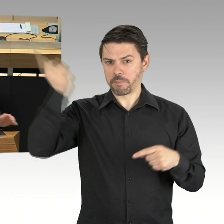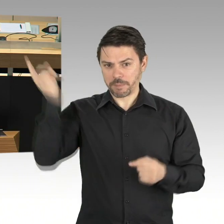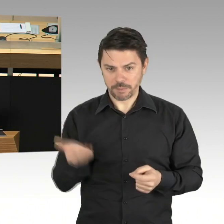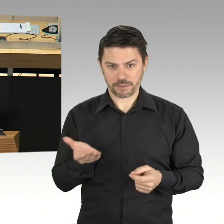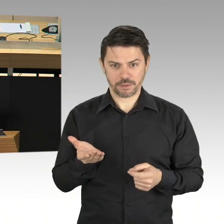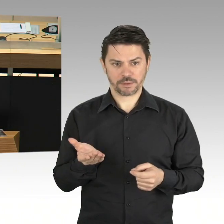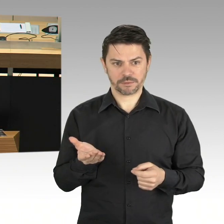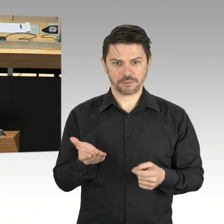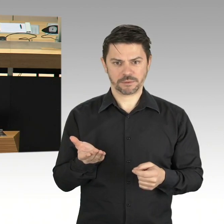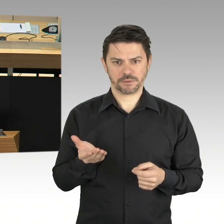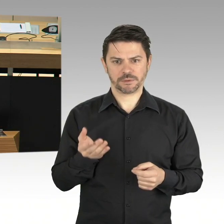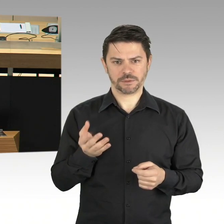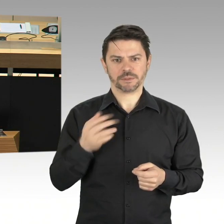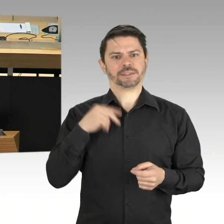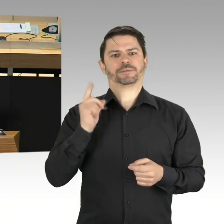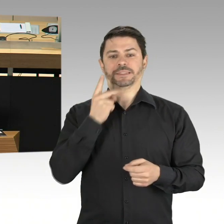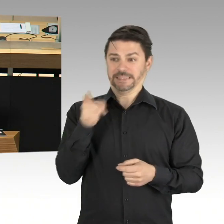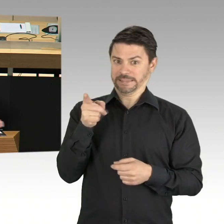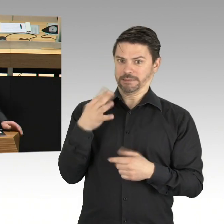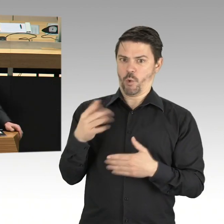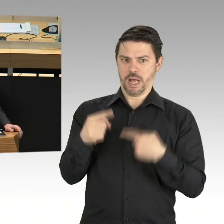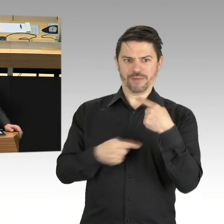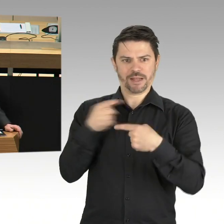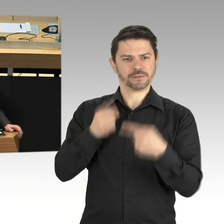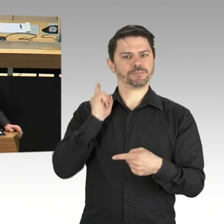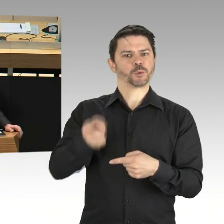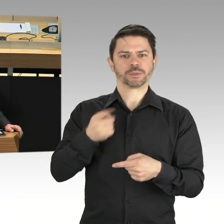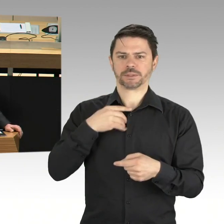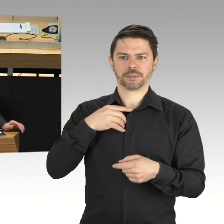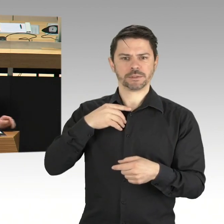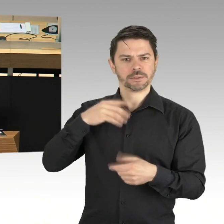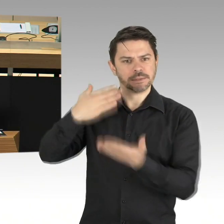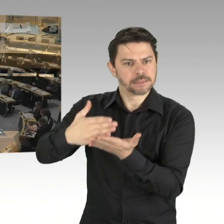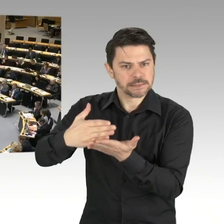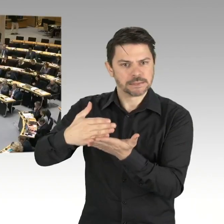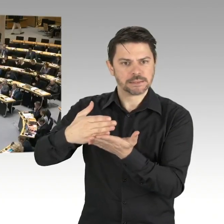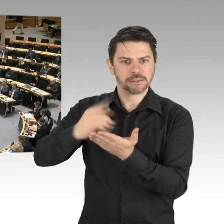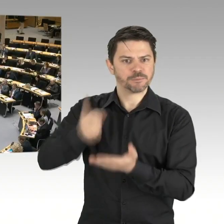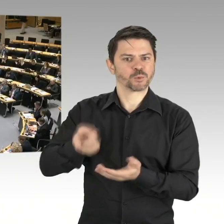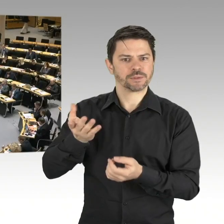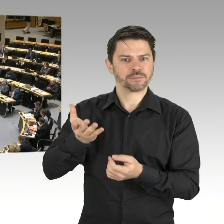und deshalb werden wir den Mietendeckel beschließen, meine Damen und Herren. (Beifall)